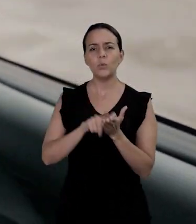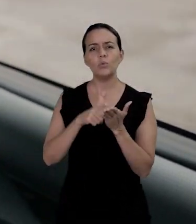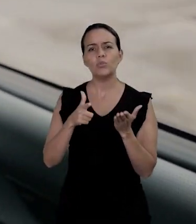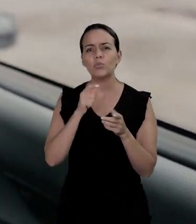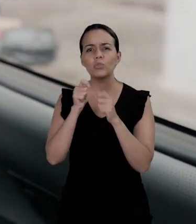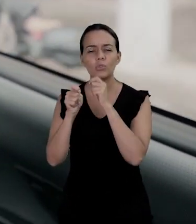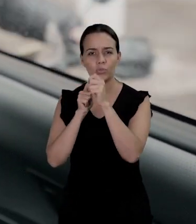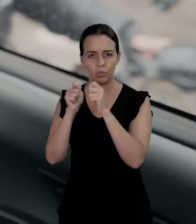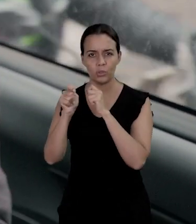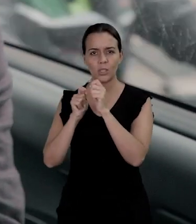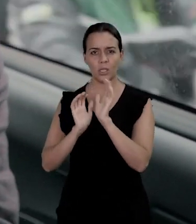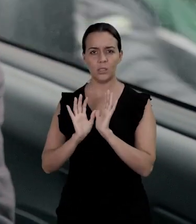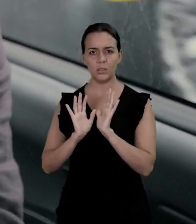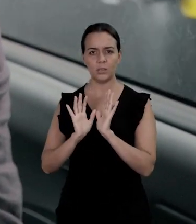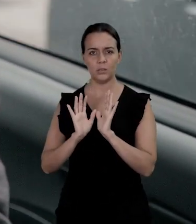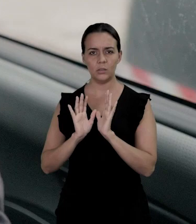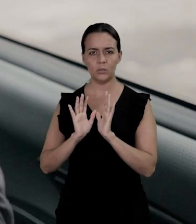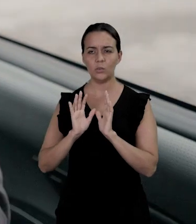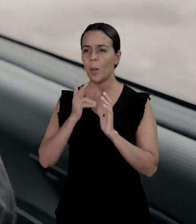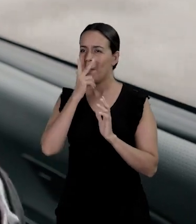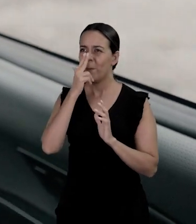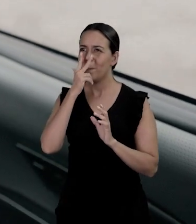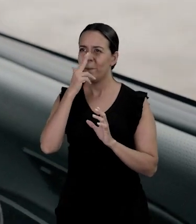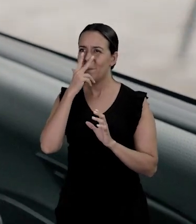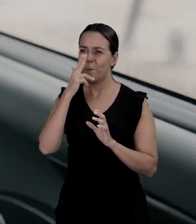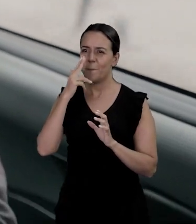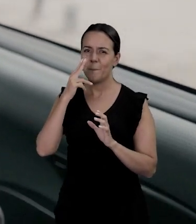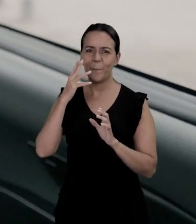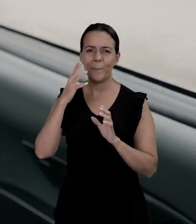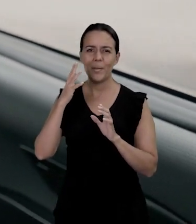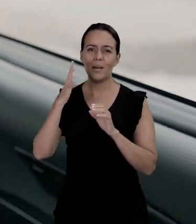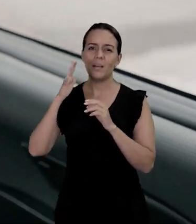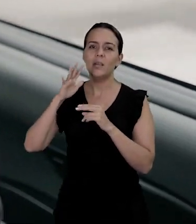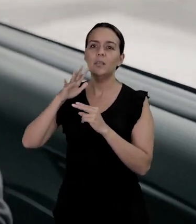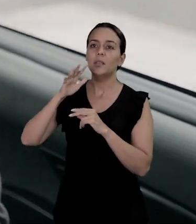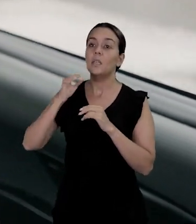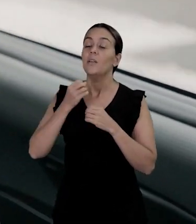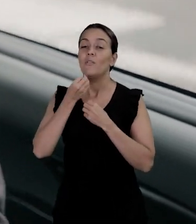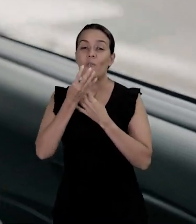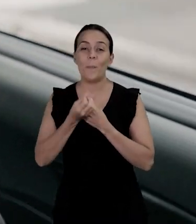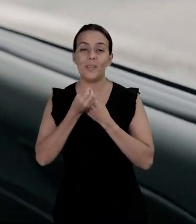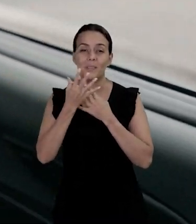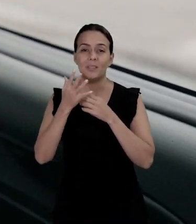os jornalistas foram afogados pelo mercado da informação.